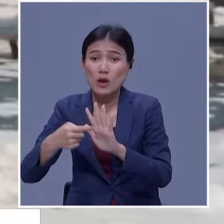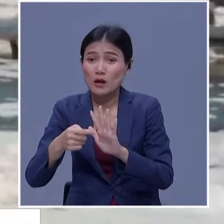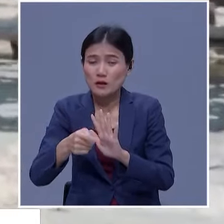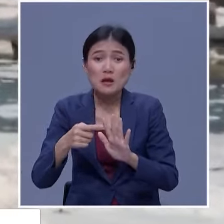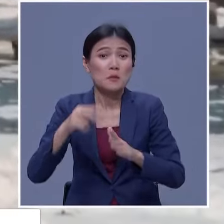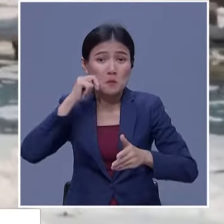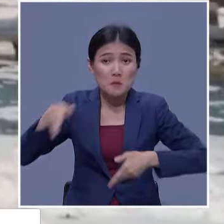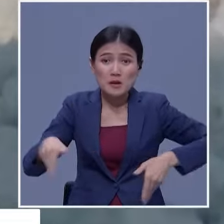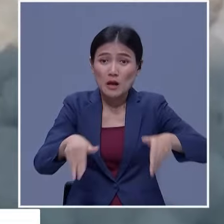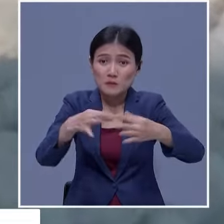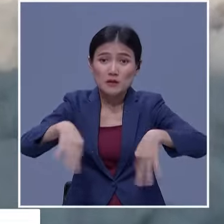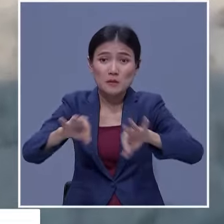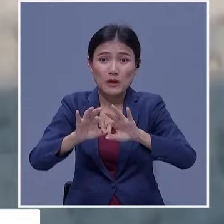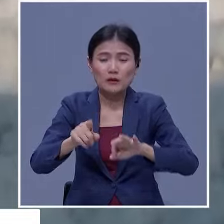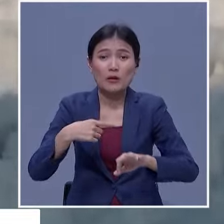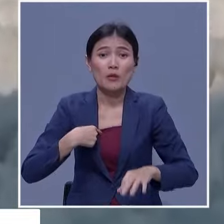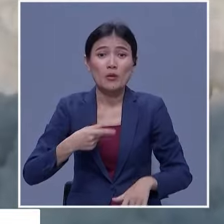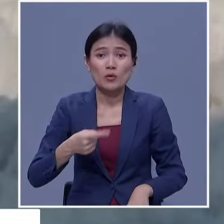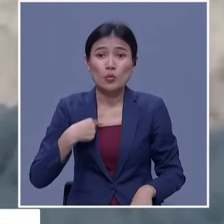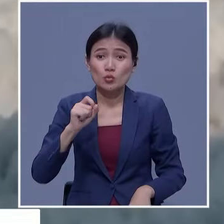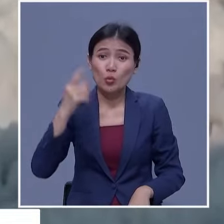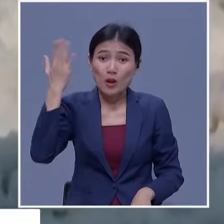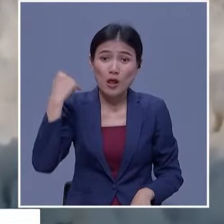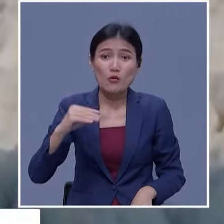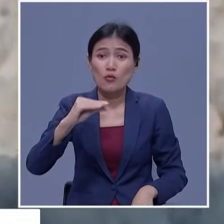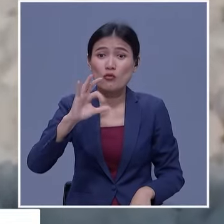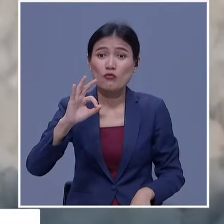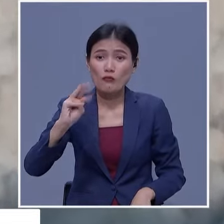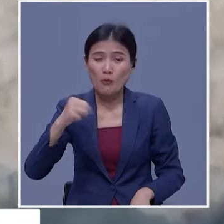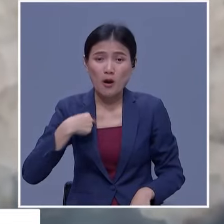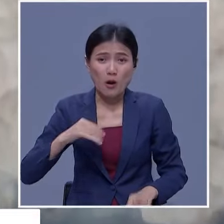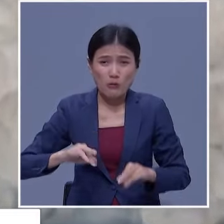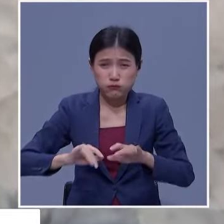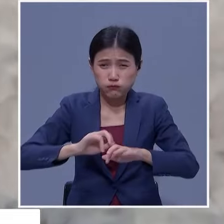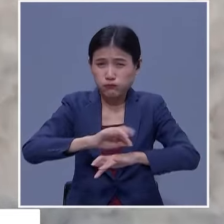กรุงนิวเดลีของอินเดียเมื่อวันศุกร์ที่ ผ่านมาซึ่งแน่นอนค่ะว่าสร้างความกังวล